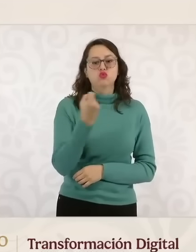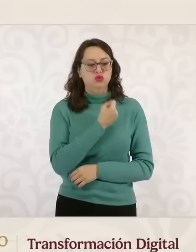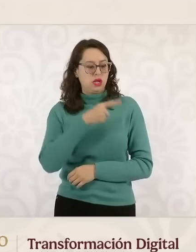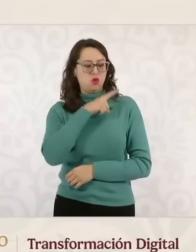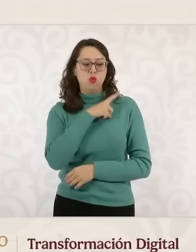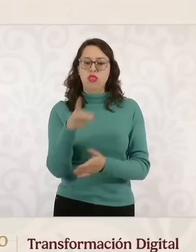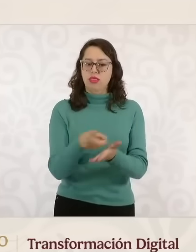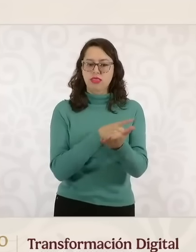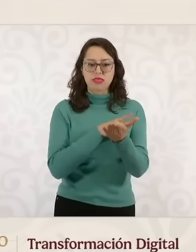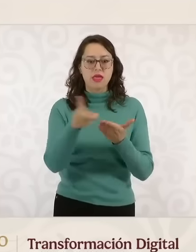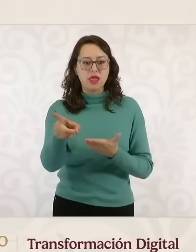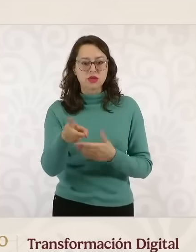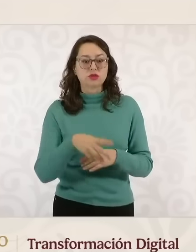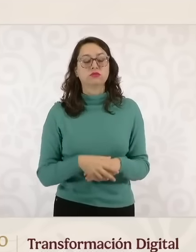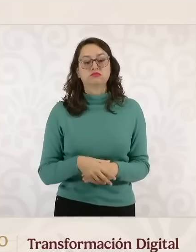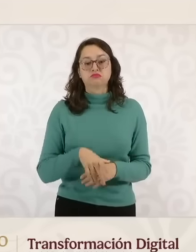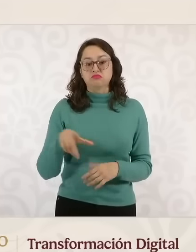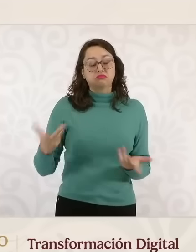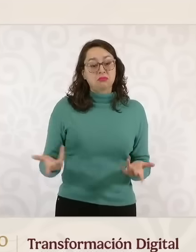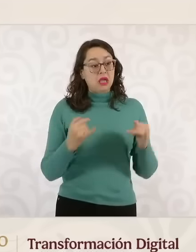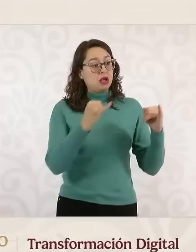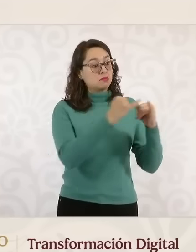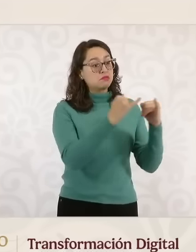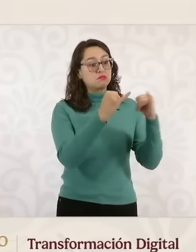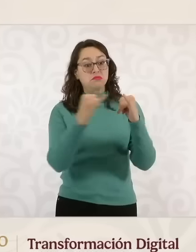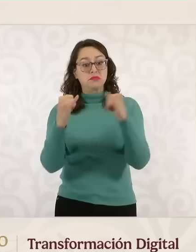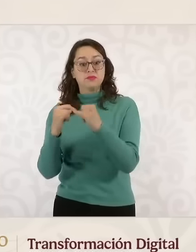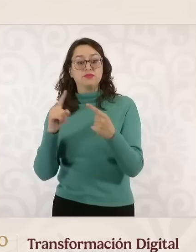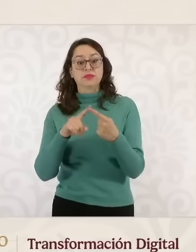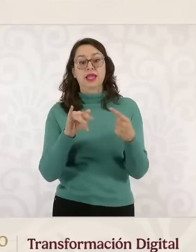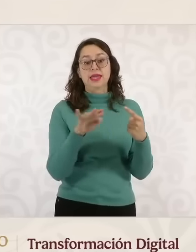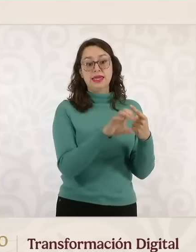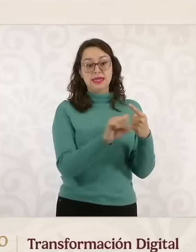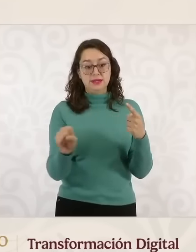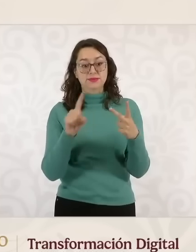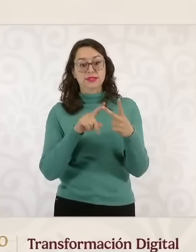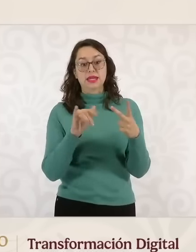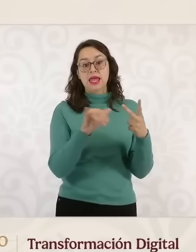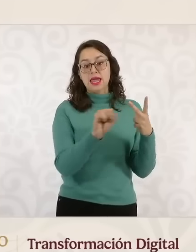públicas del gobierno de México. Estamos hablando del IMS, del ISTE, del IMS Bienestar,